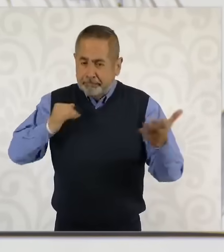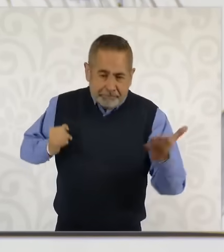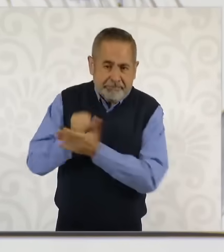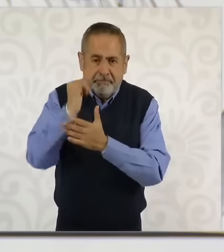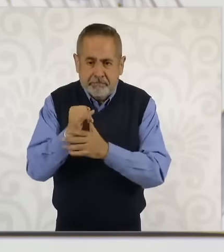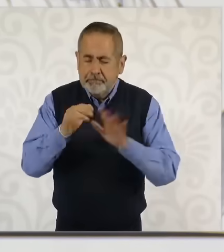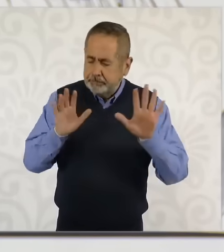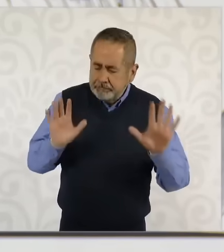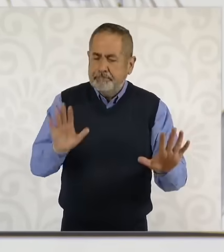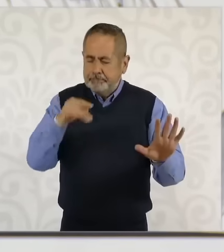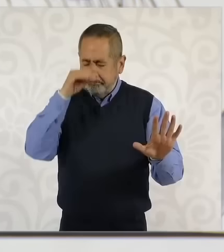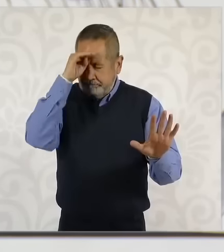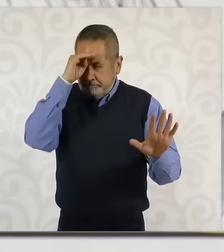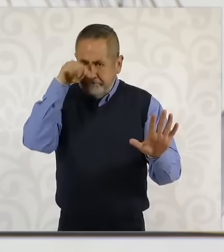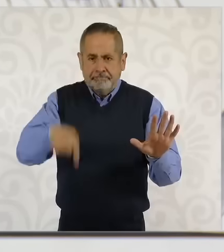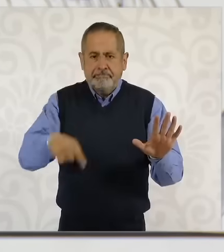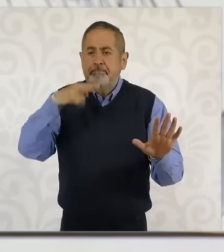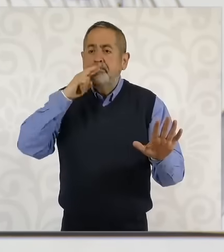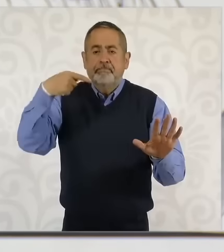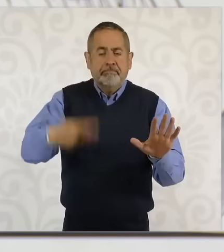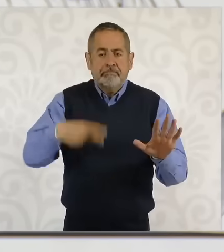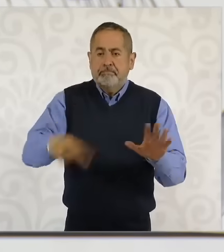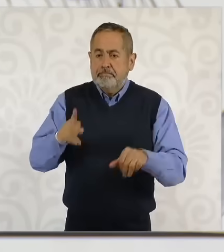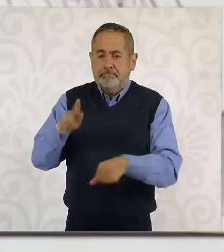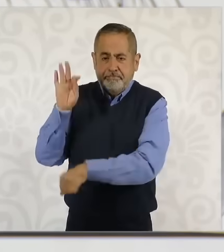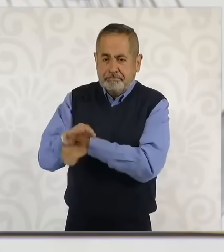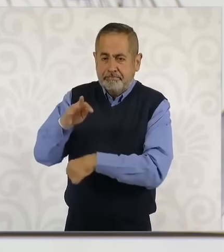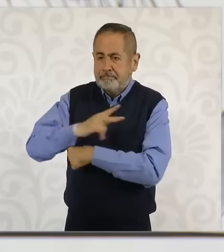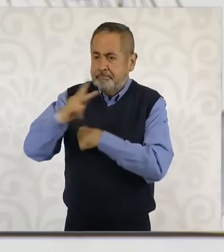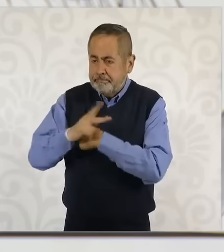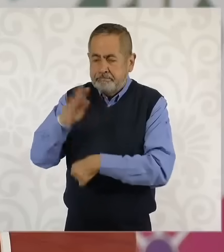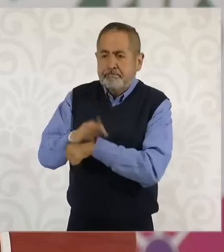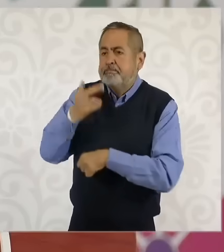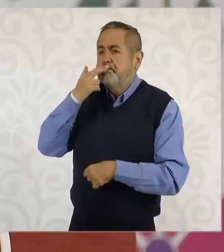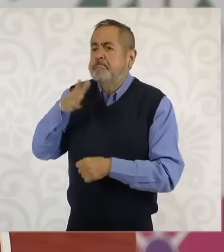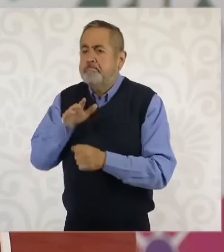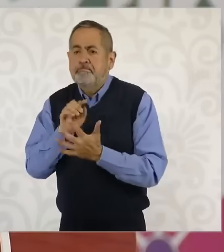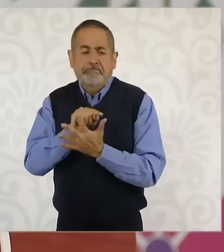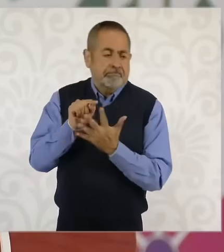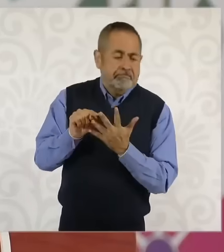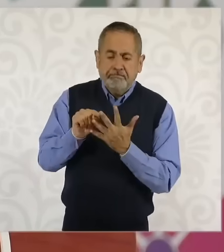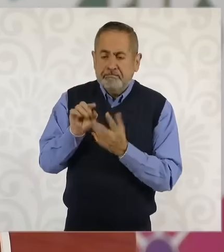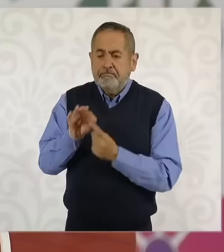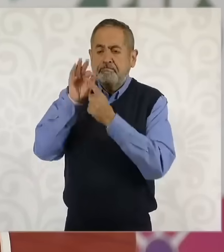lo mejor para el país, lo mejor para el pueblo y lo mejor también pues eh para que no se pierda